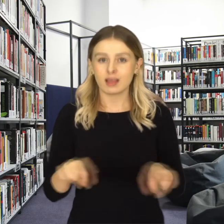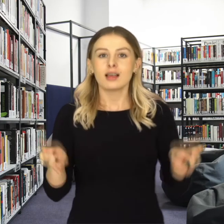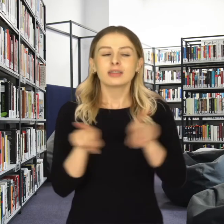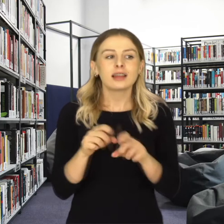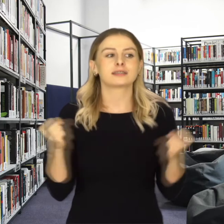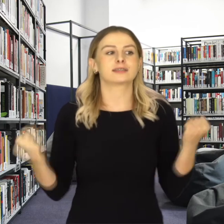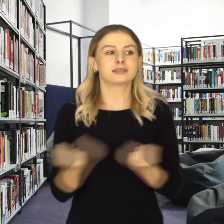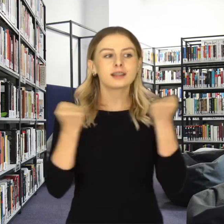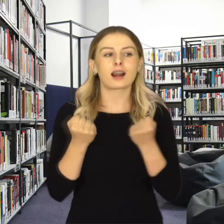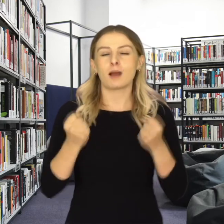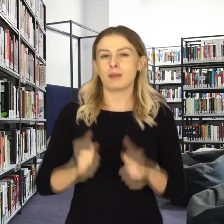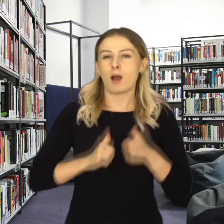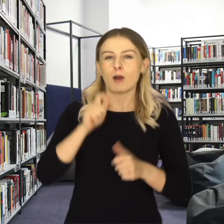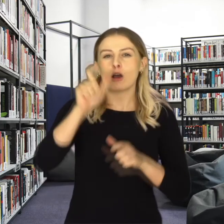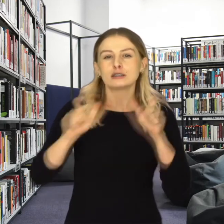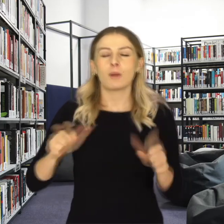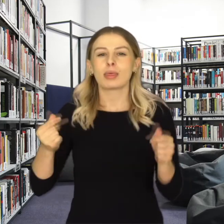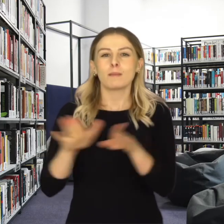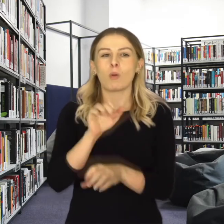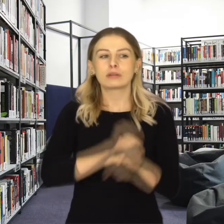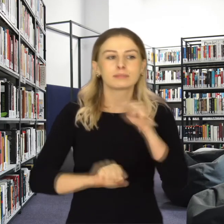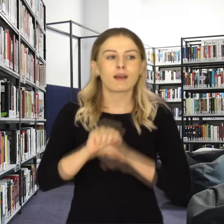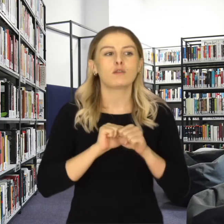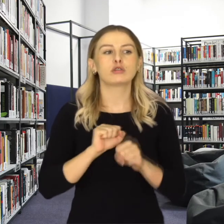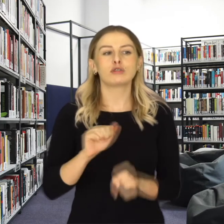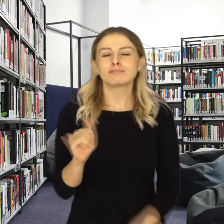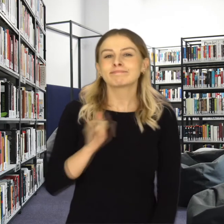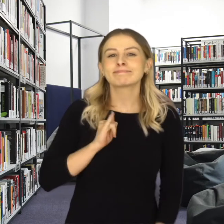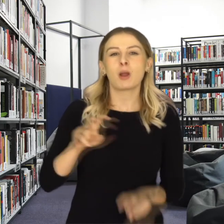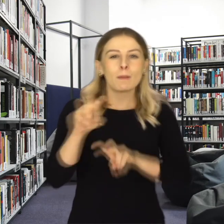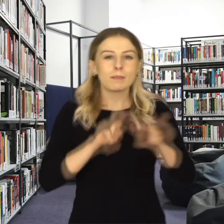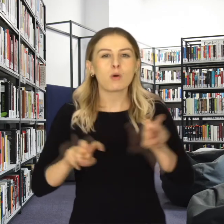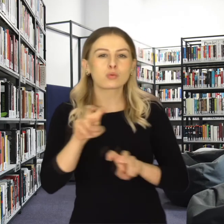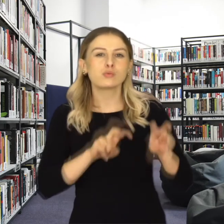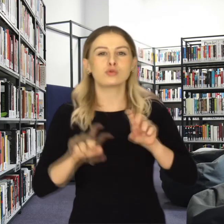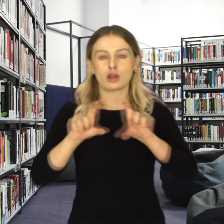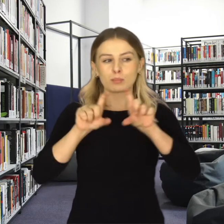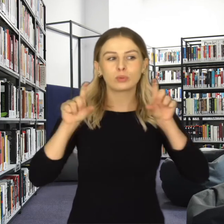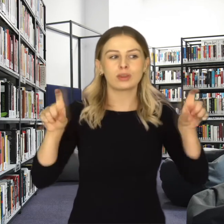Dokonujemy wszelkich starań, podejmujemy niezbędne działania, żeby każda osoba z niepełnosprawnością swobodnie poruszała się po naszych filiach